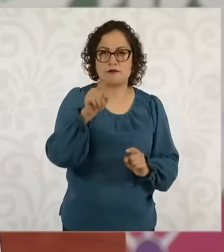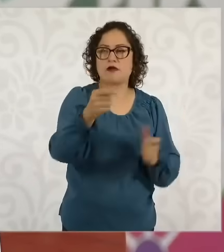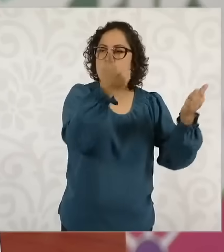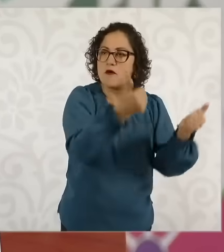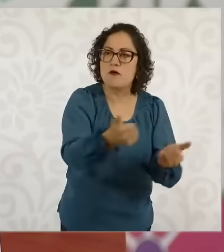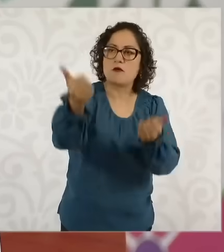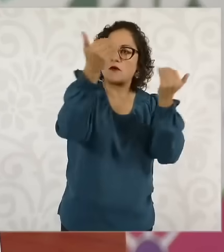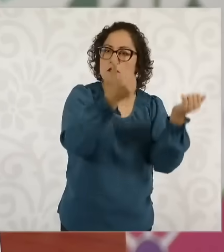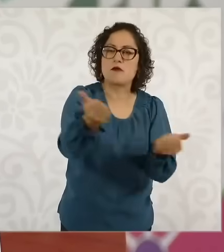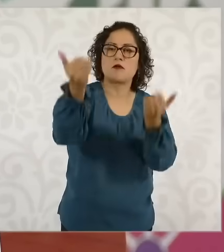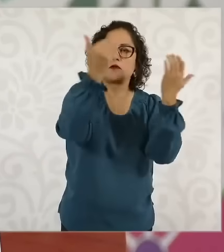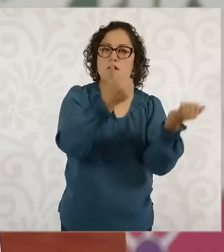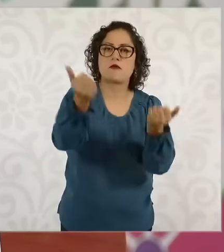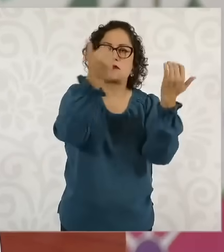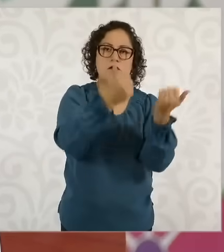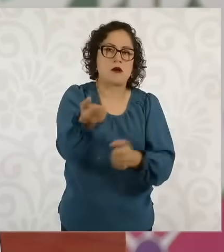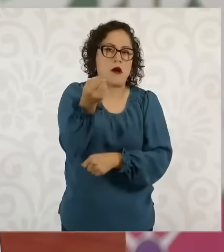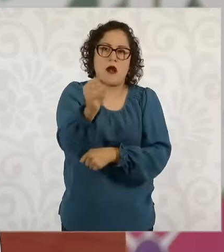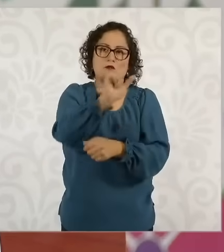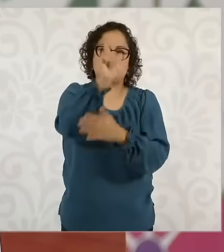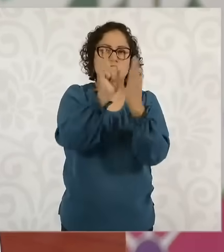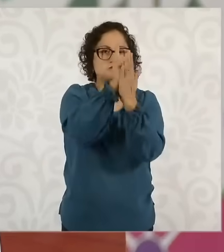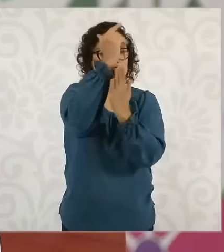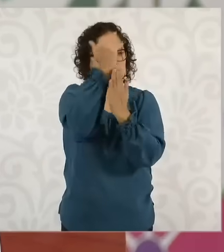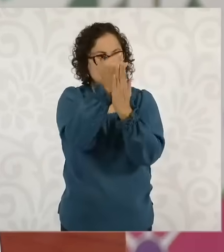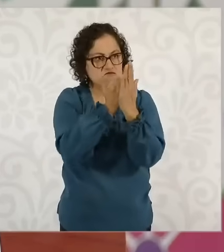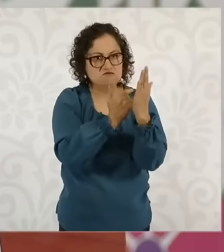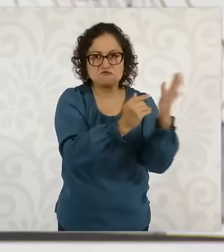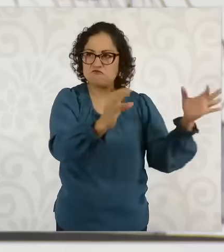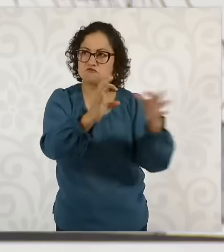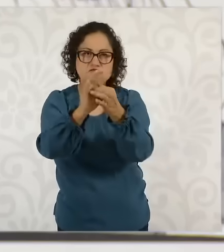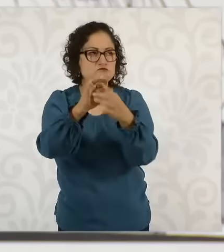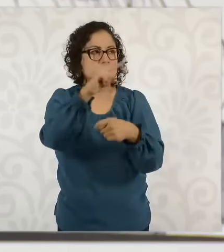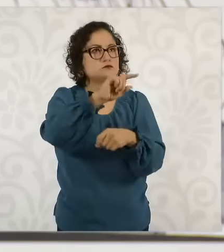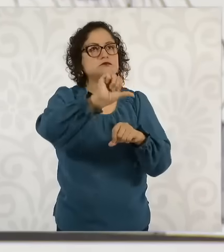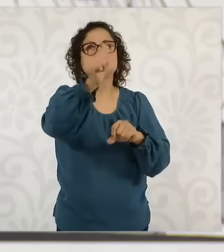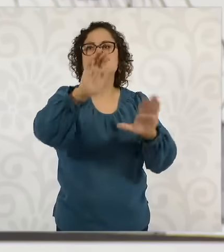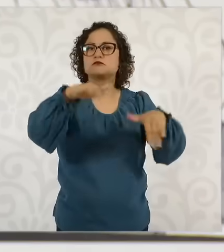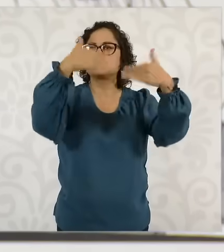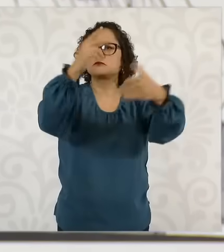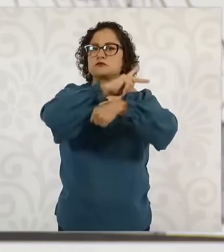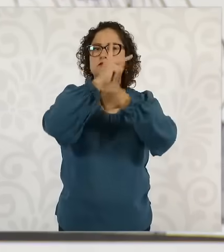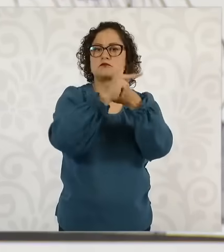es necesario, es parte de la normatividad para la llegada de carga que viene de otros países. Bueno,